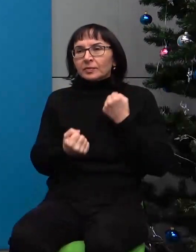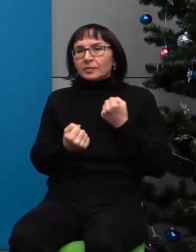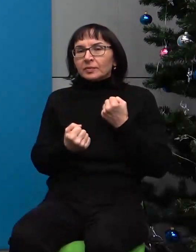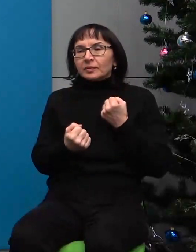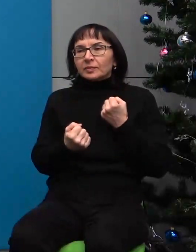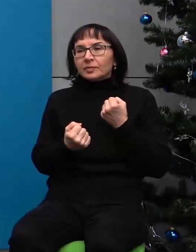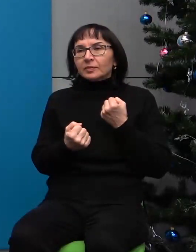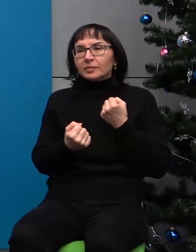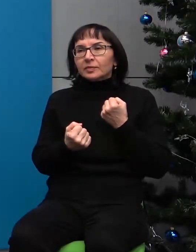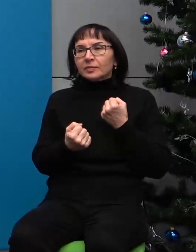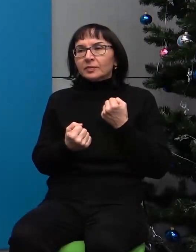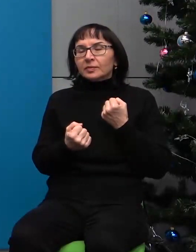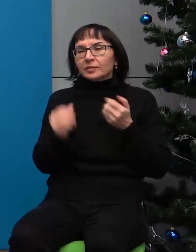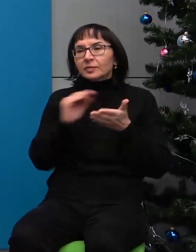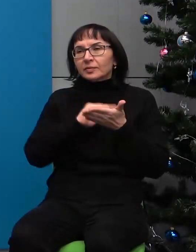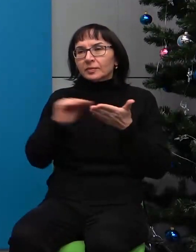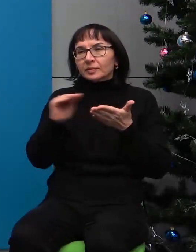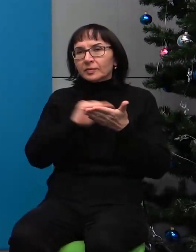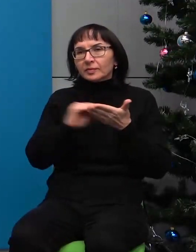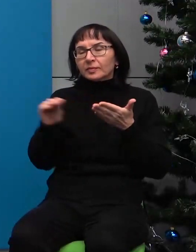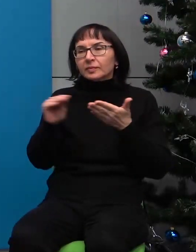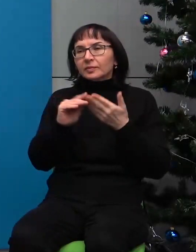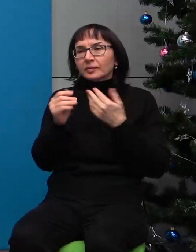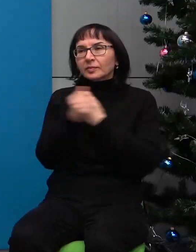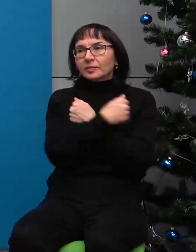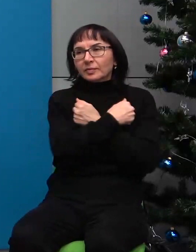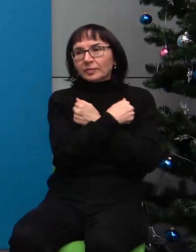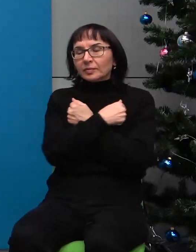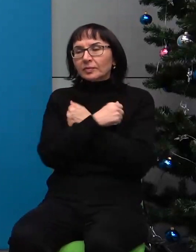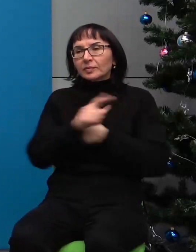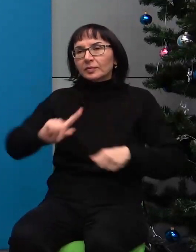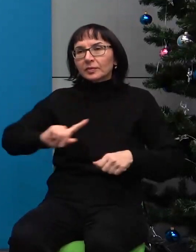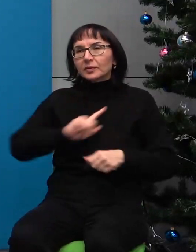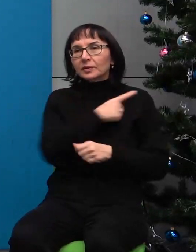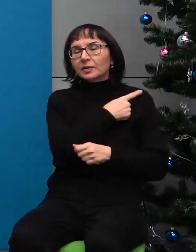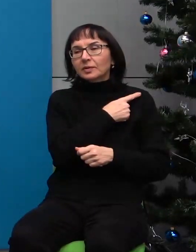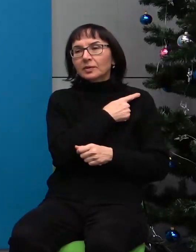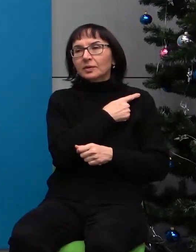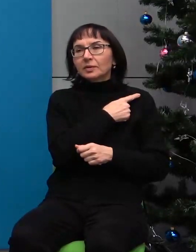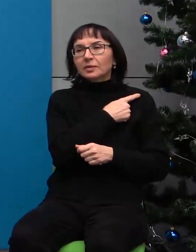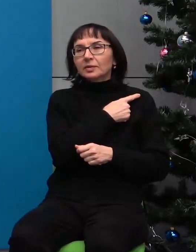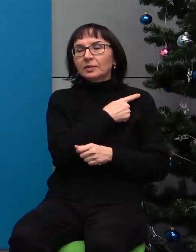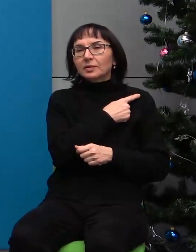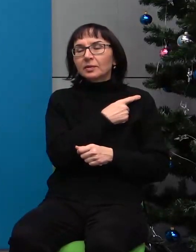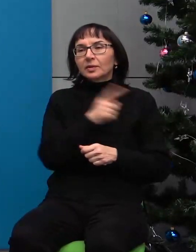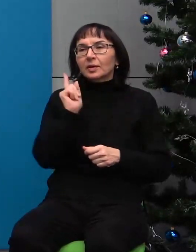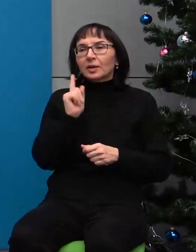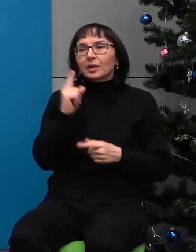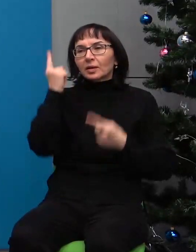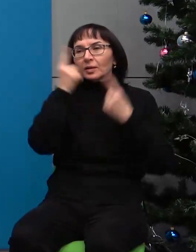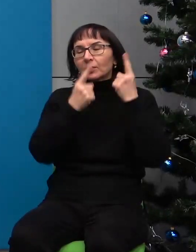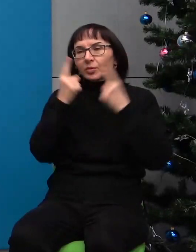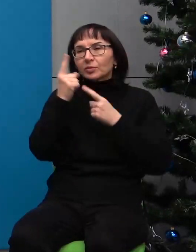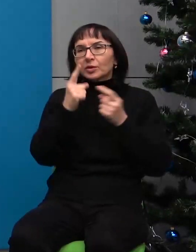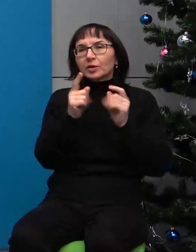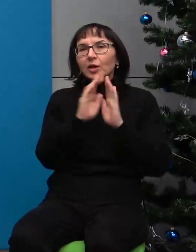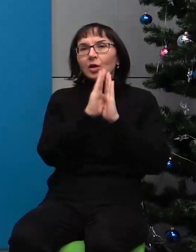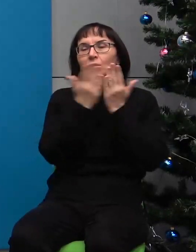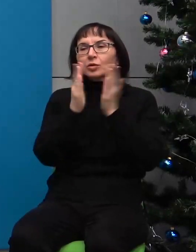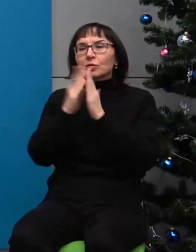na przykład sceny pisać miłosne, sceny nawet seksu, ale stwierdziłem, że to jest literatura, przecież wszyscy oglądamy sceny seksu w filmach,